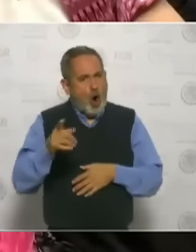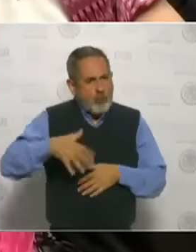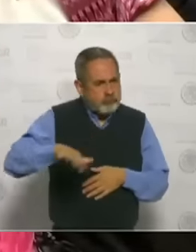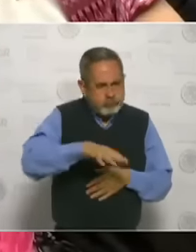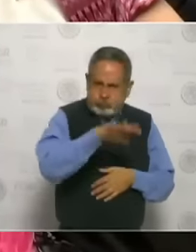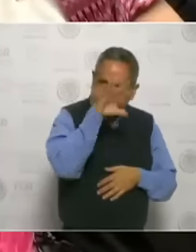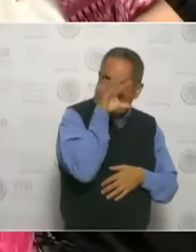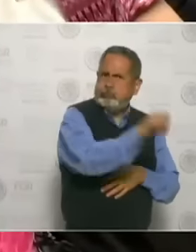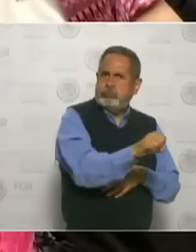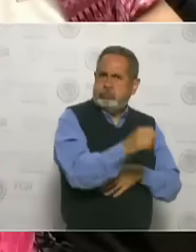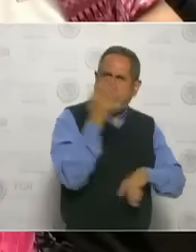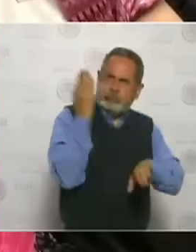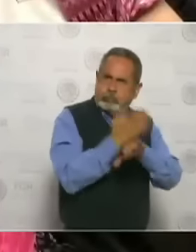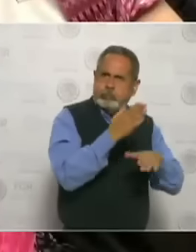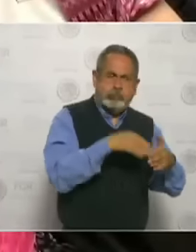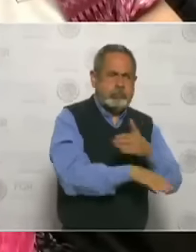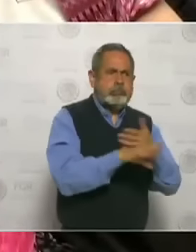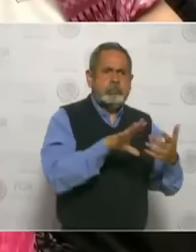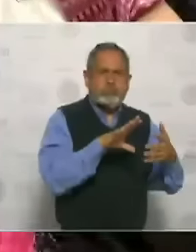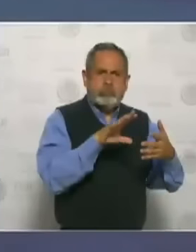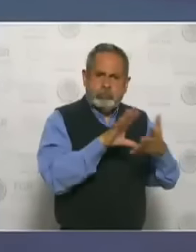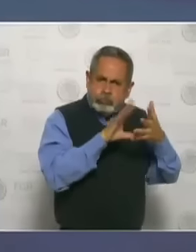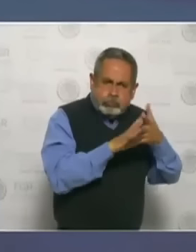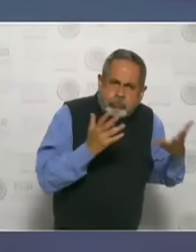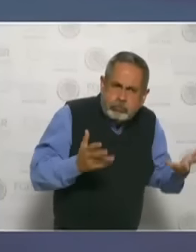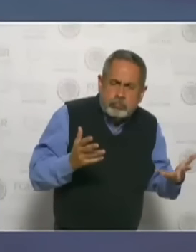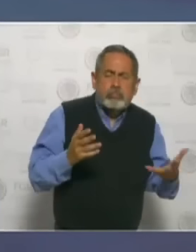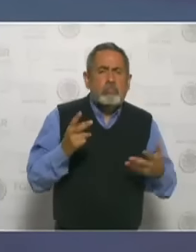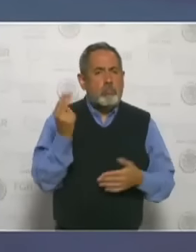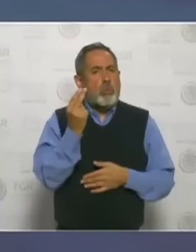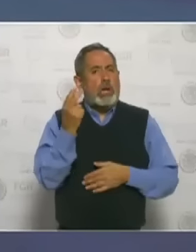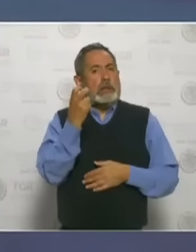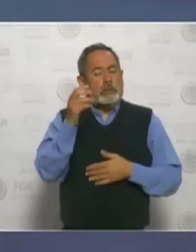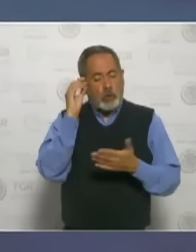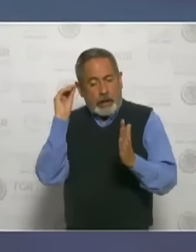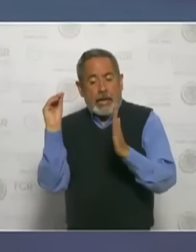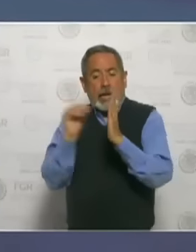En este sentido, la incorporación de la perspectiva de género trasciende el